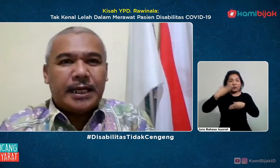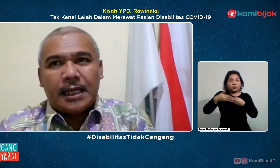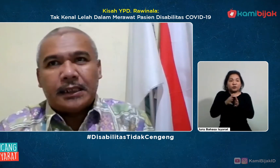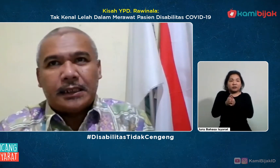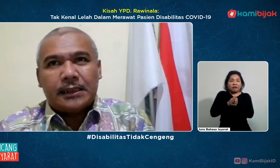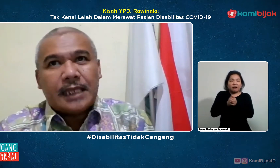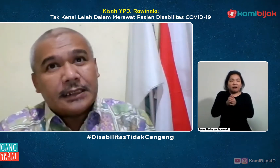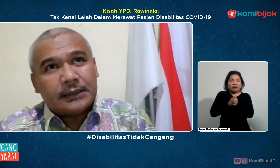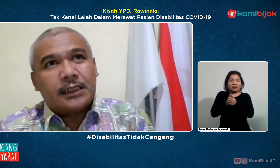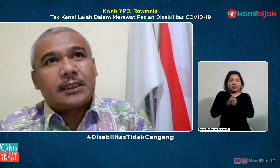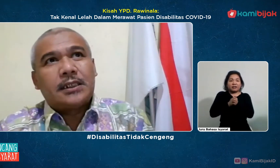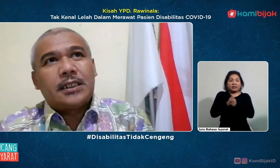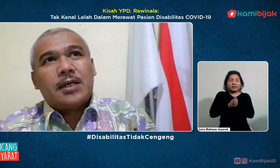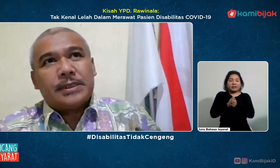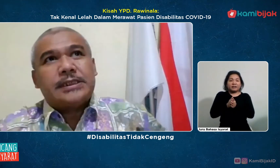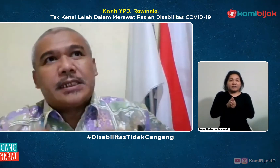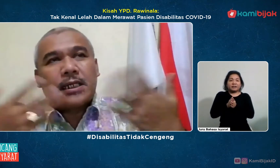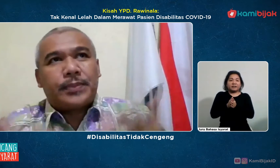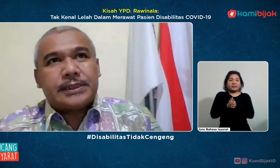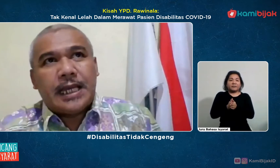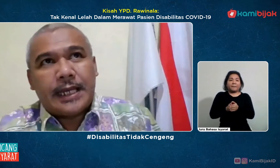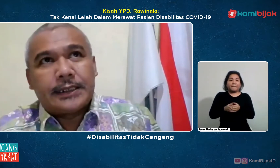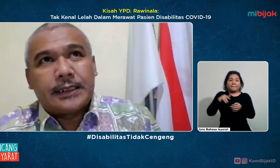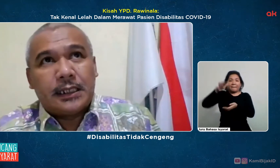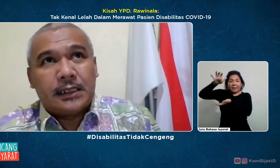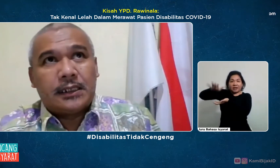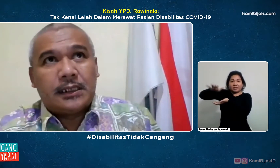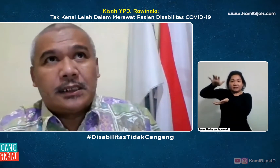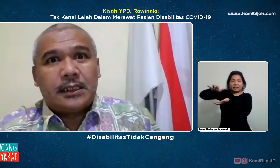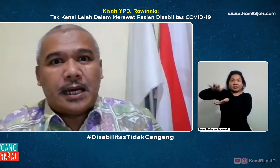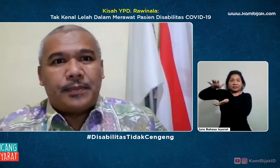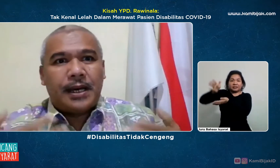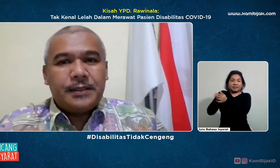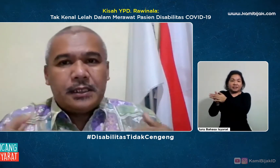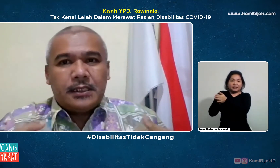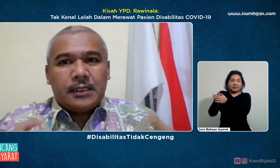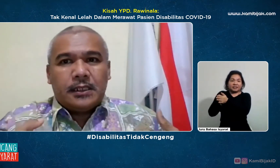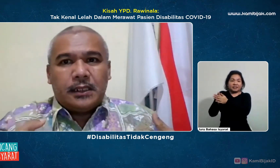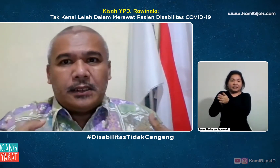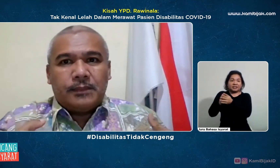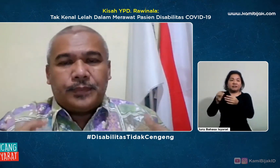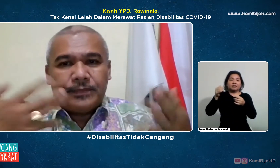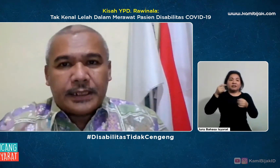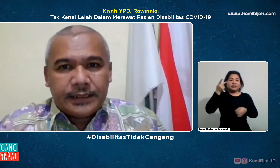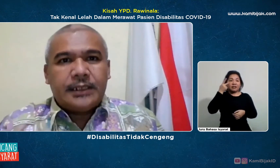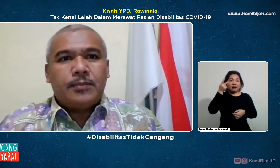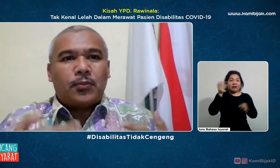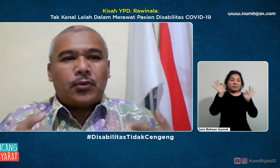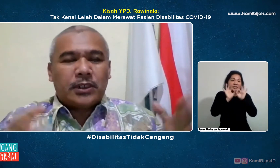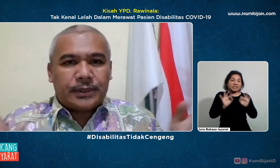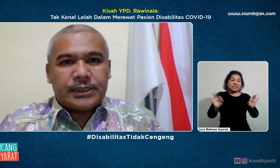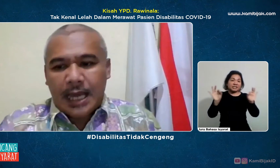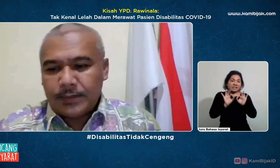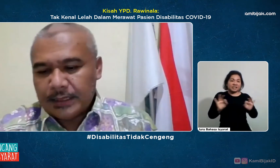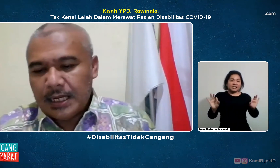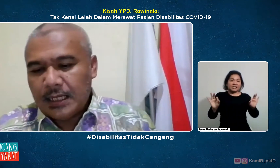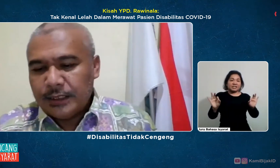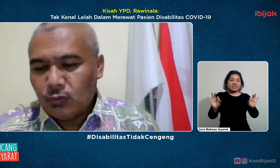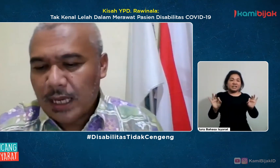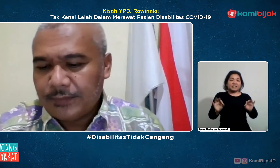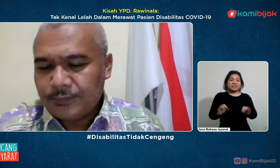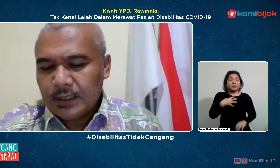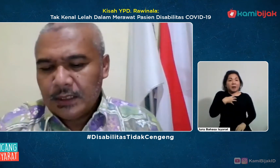kemudian dengan saniter menjaga kebersihan apa pribadi maupun kebersihan pada lingkungan,